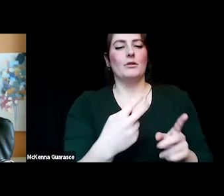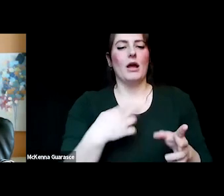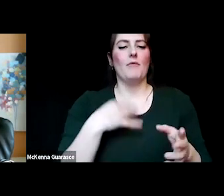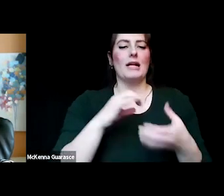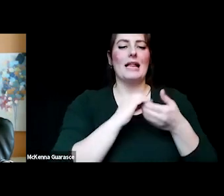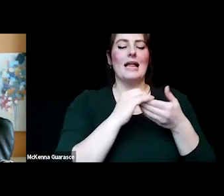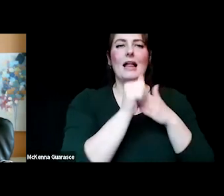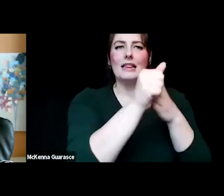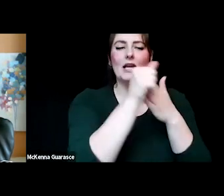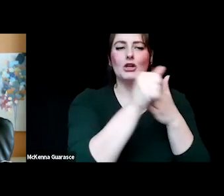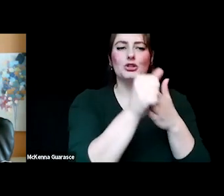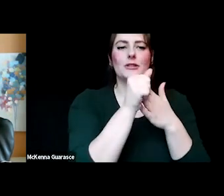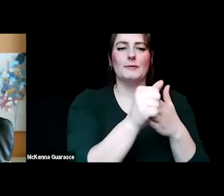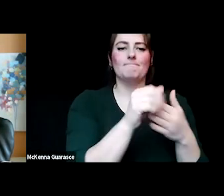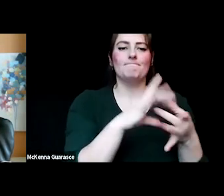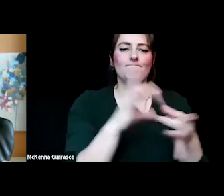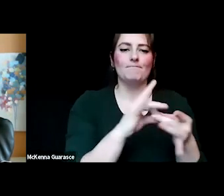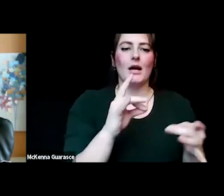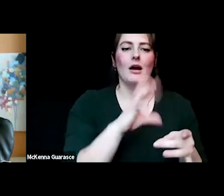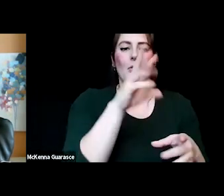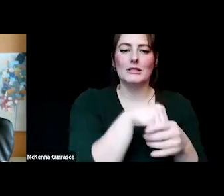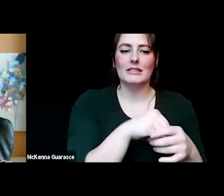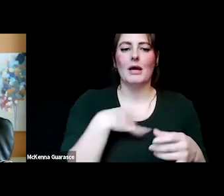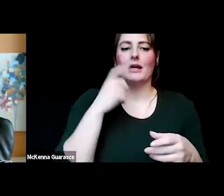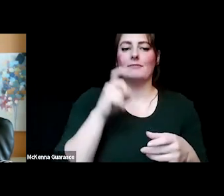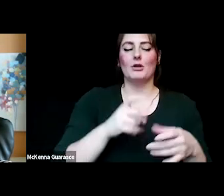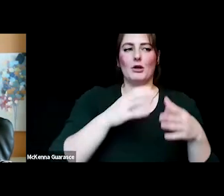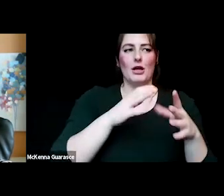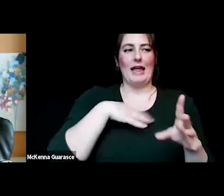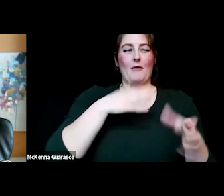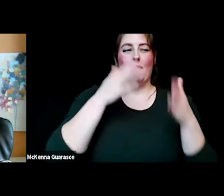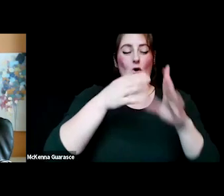Esto requiere priorizar el bienestar de los residentes y considerar con detalle